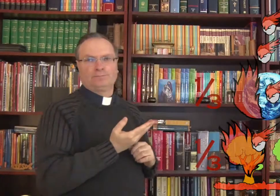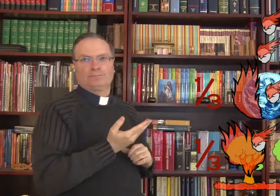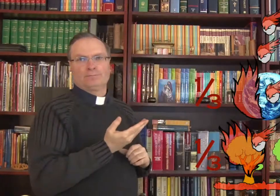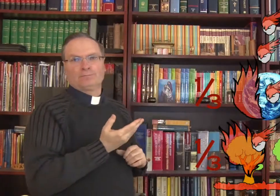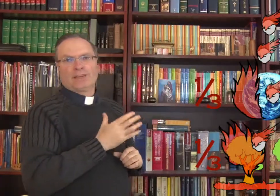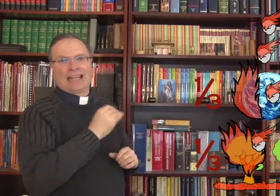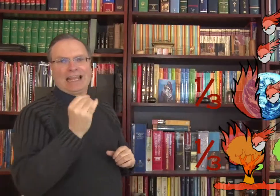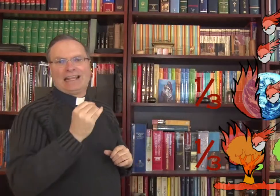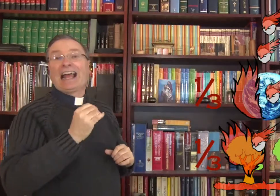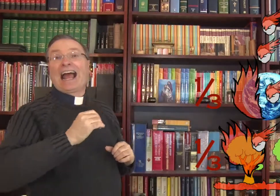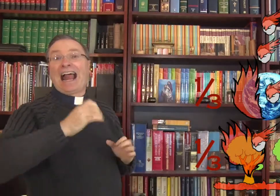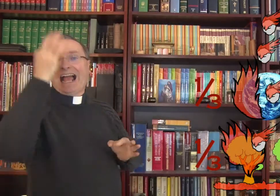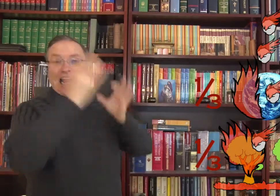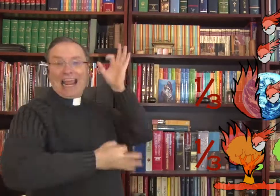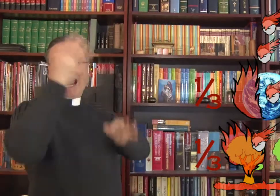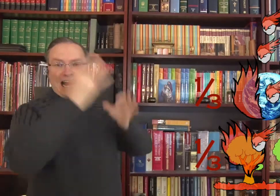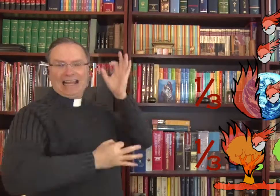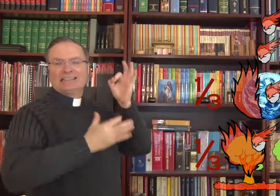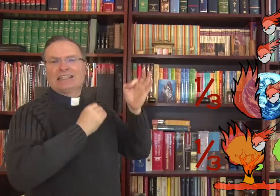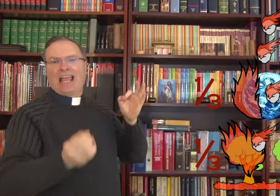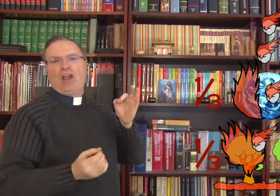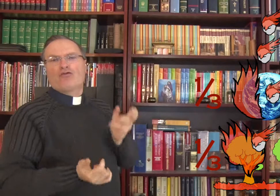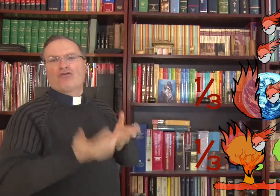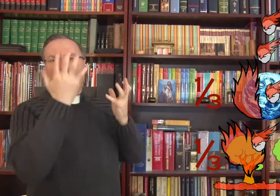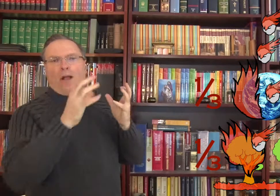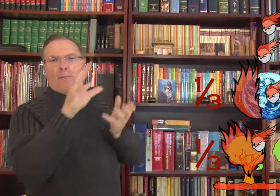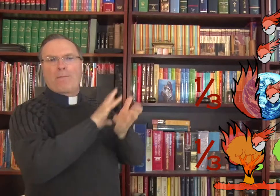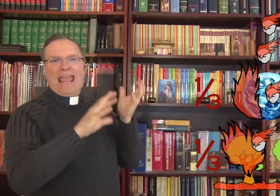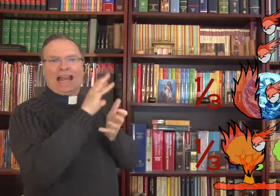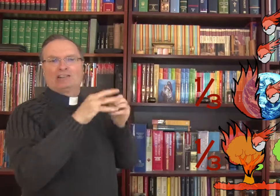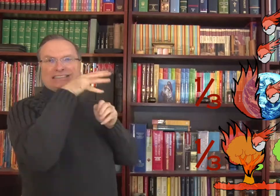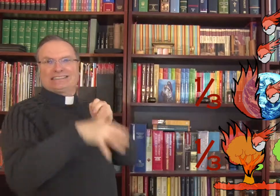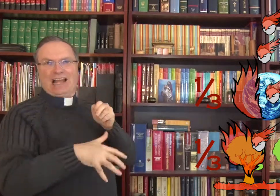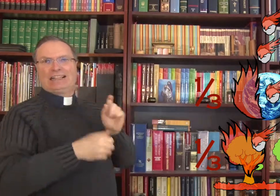et de la grêle et du feu mêlés de sang